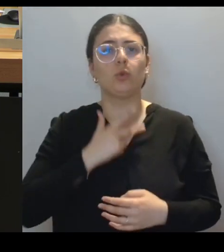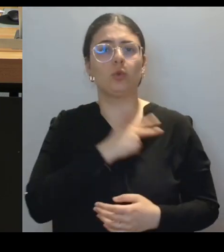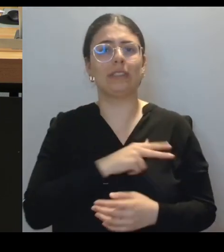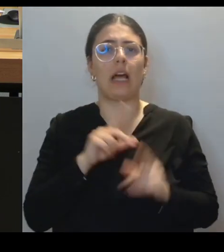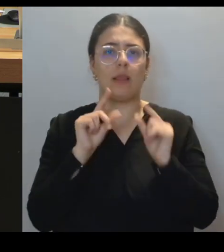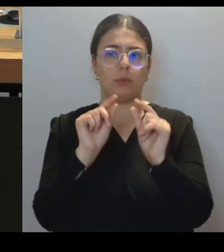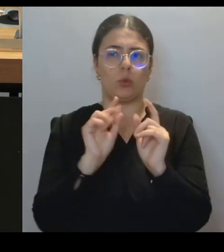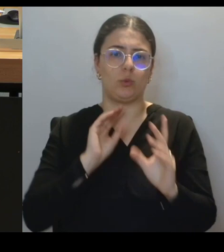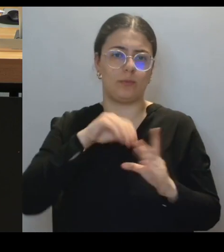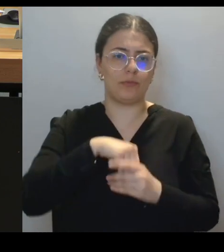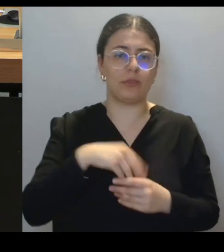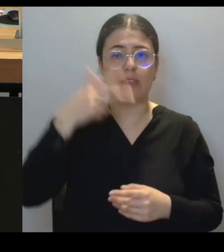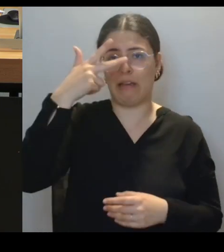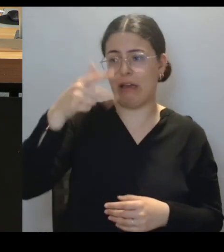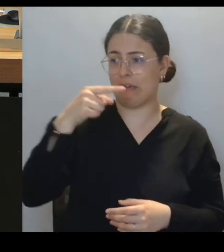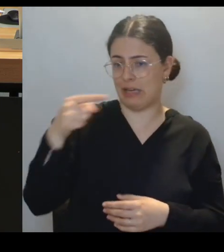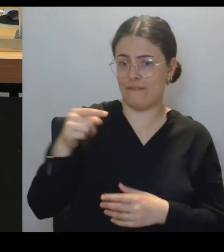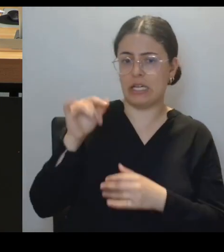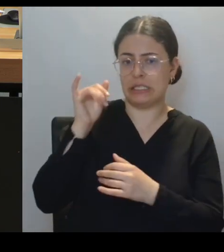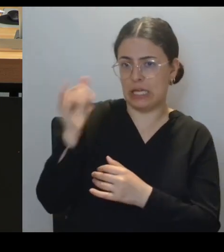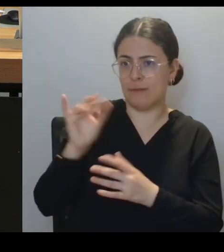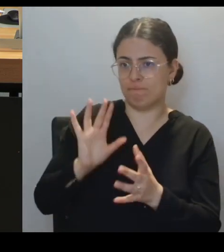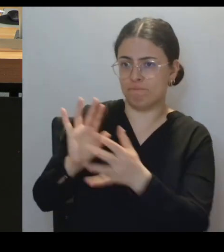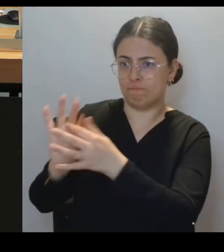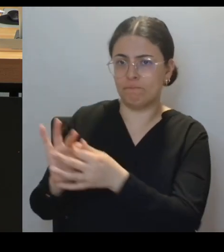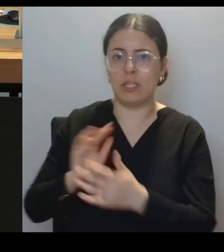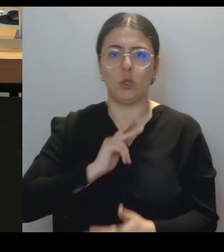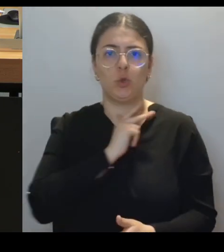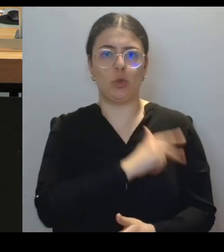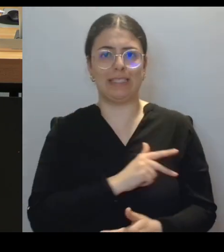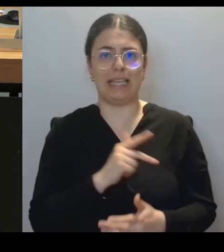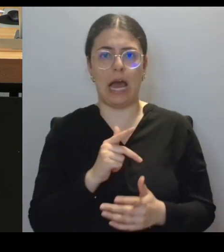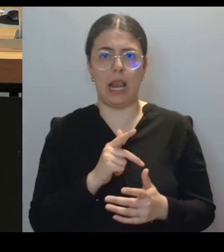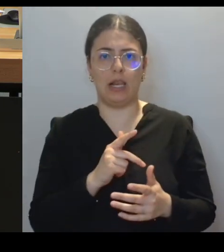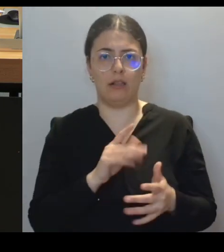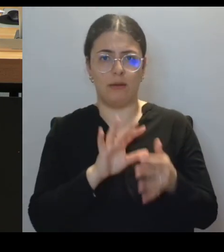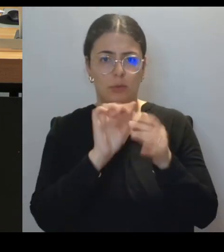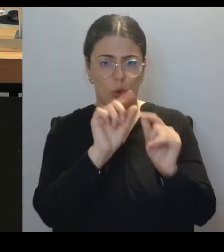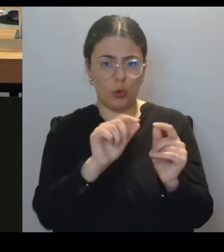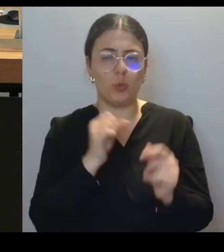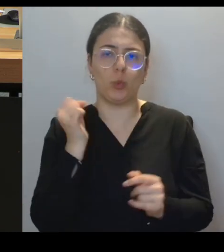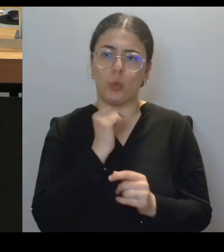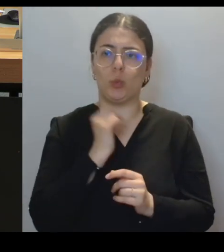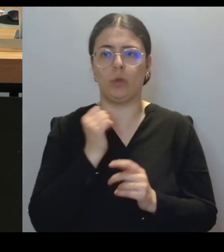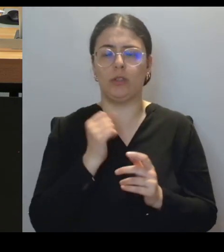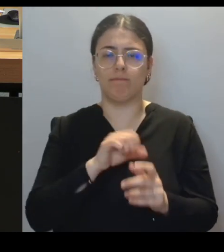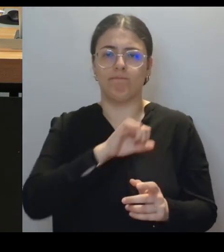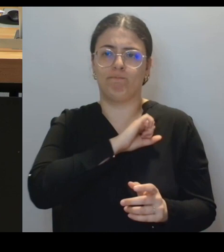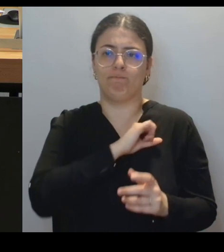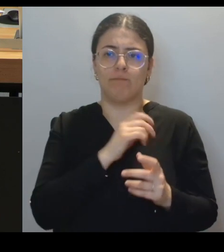Komponente auch noch mal einen Unterschied macht zwischen dem, was so ein normales Wohnhaus mit normalen Mietparteien ausmacht. Obwohl da natürlich auch beim